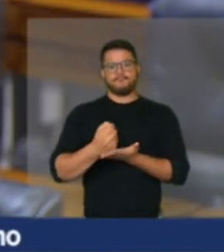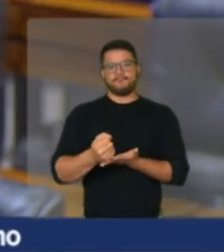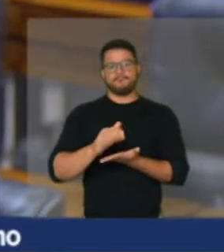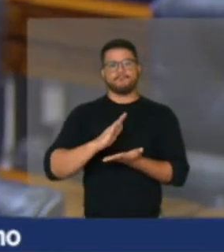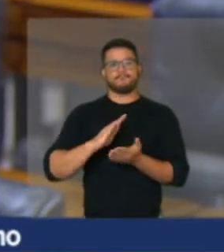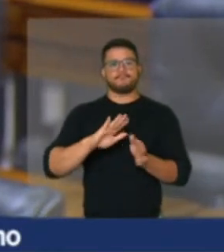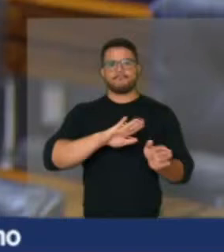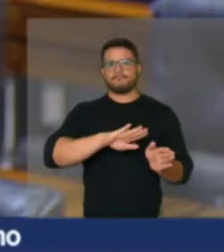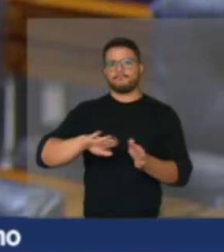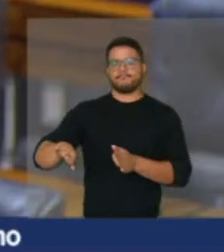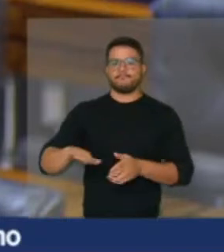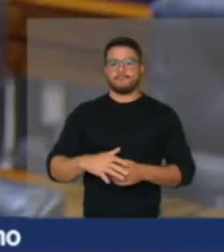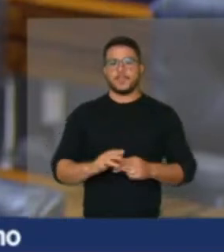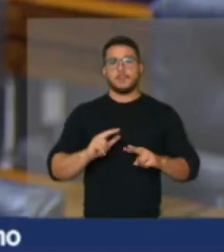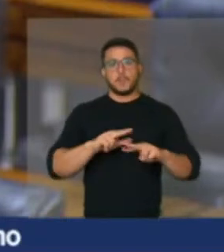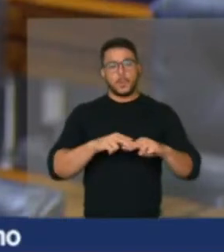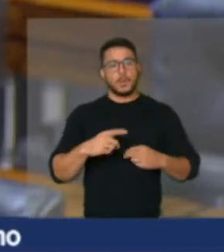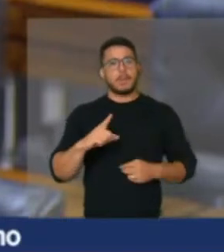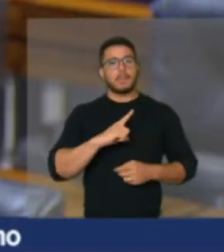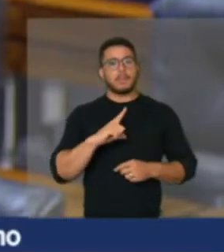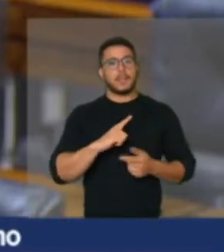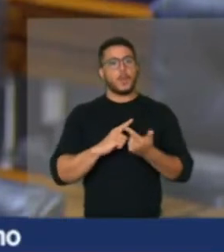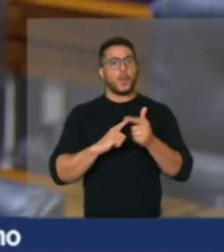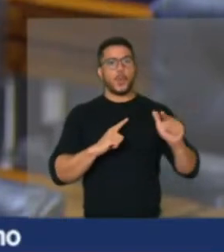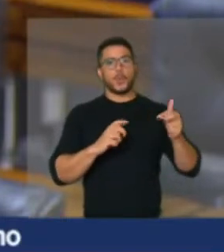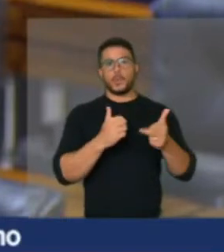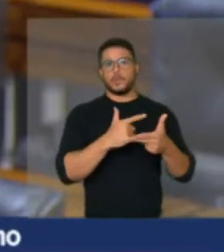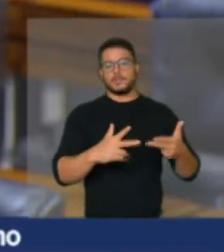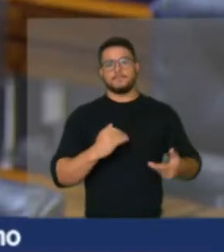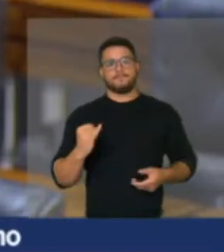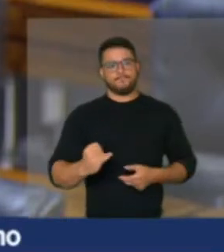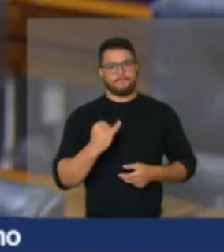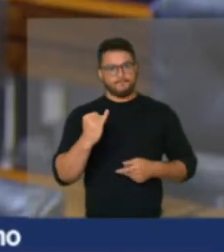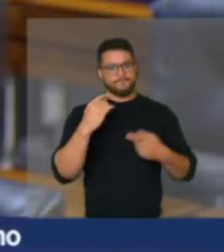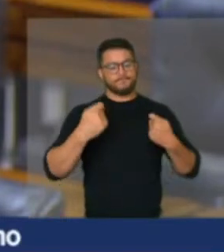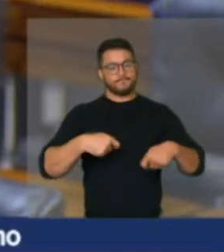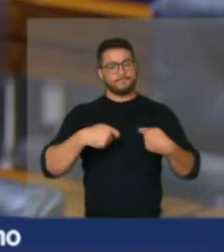VOTAR... NA CÂMARA DOS DEPUTADOS, E A CÂMARA DOS DEPUTADOS TEM SIDO... MUITO... MUITO OPEROSA NA SUA FUNÇÃO